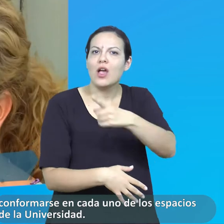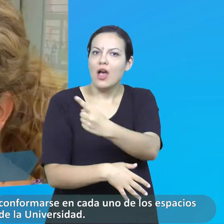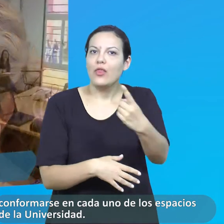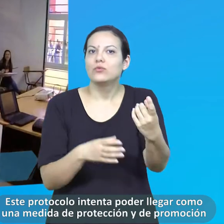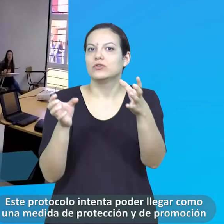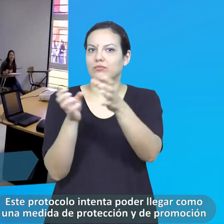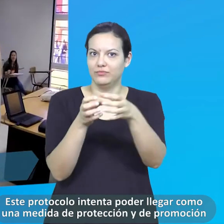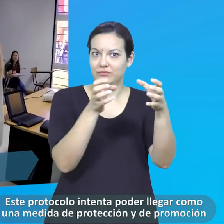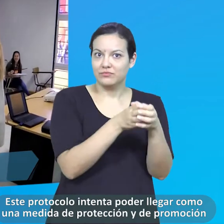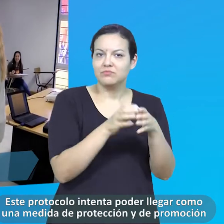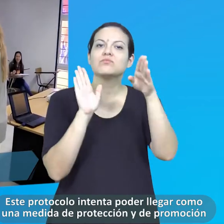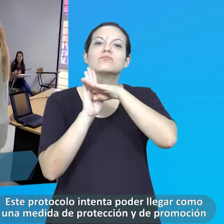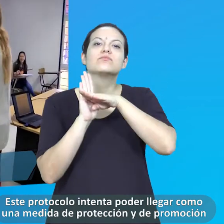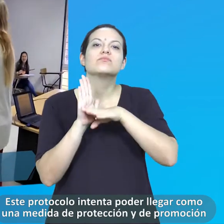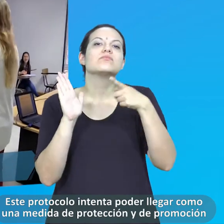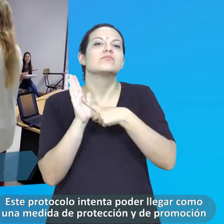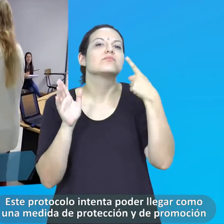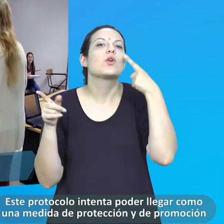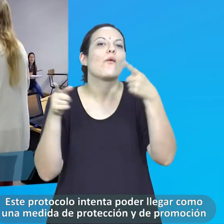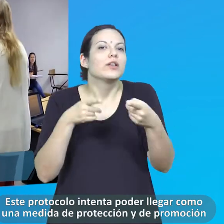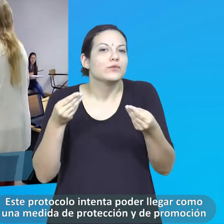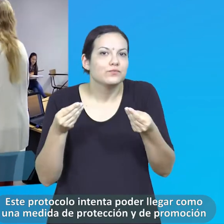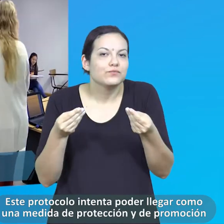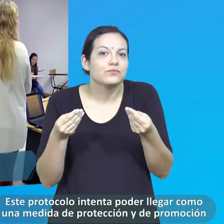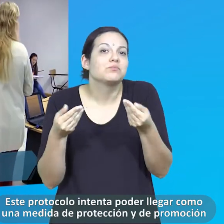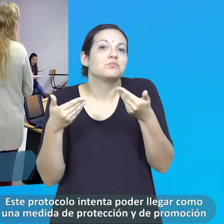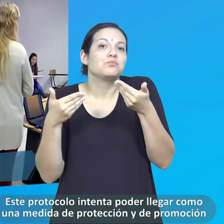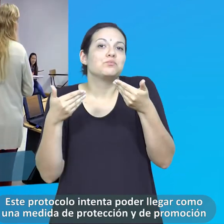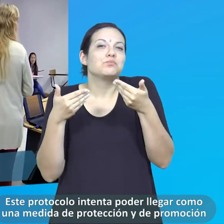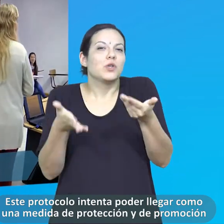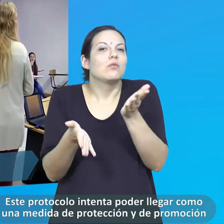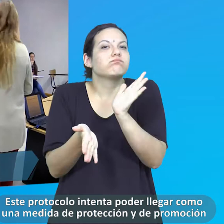de la universidad. Este protocolo intenta poder llegar como una